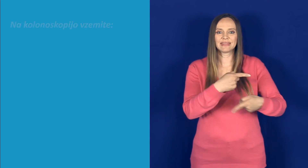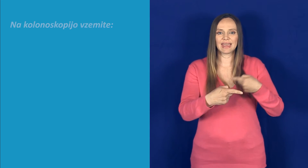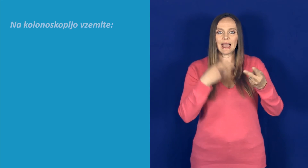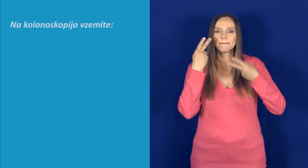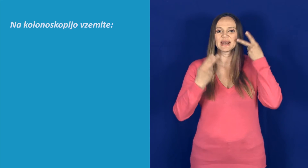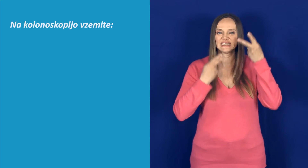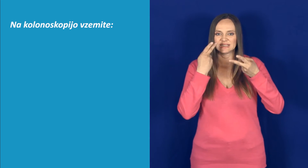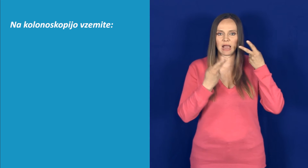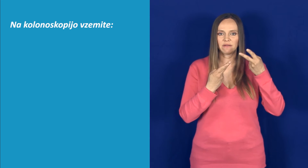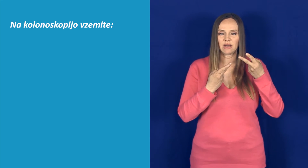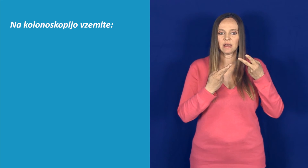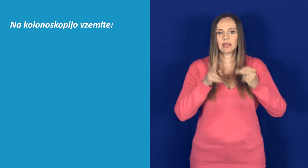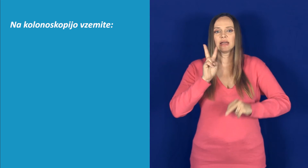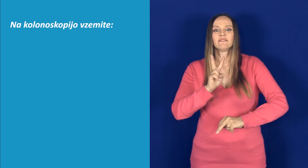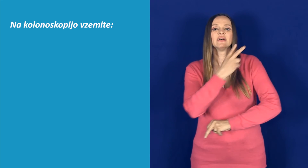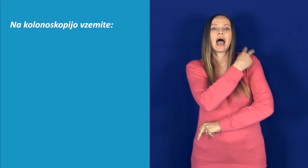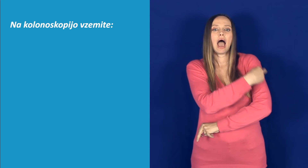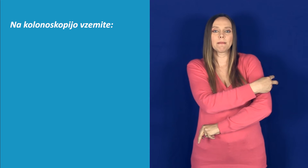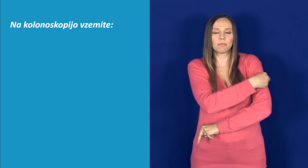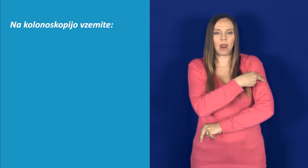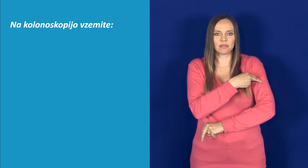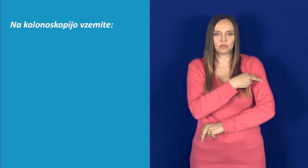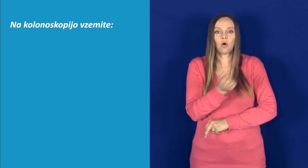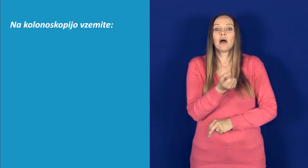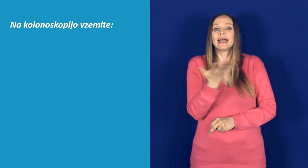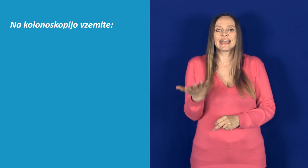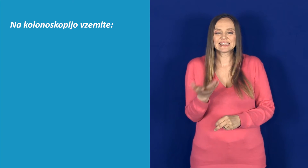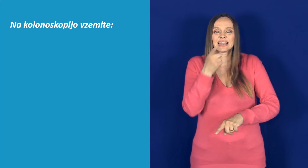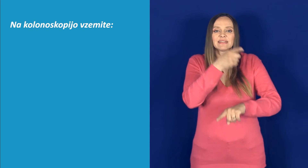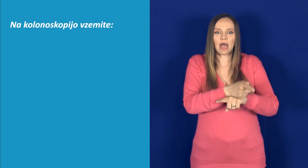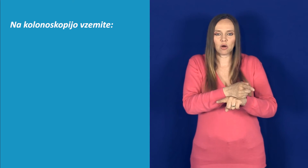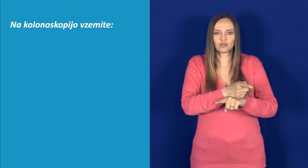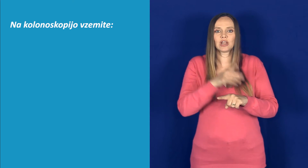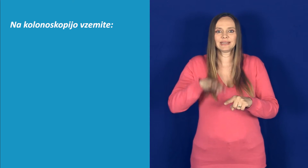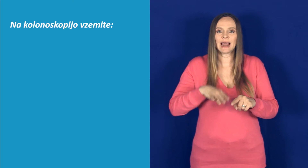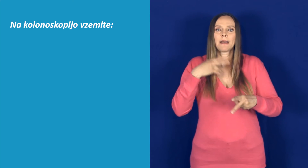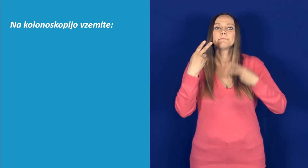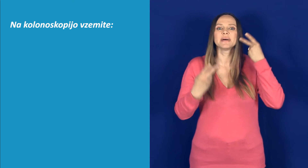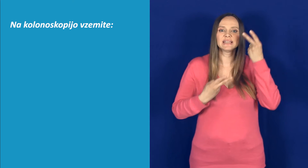V ambulanto, kjer ste naročeni na preiskavo, morate vzeti naslednje dokumente: